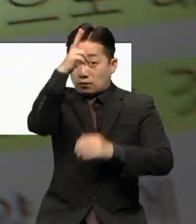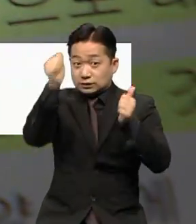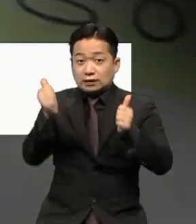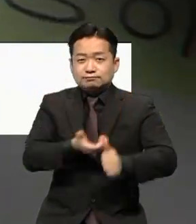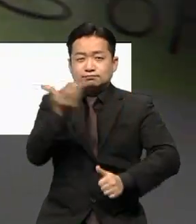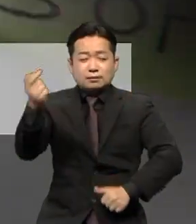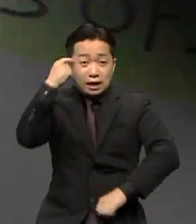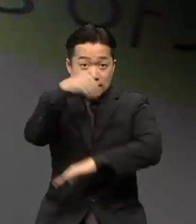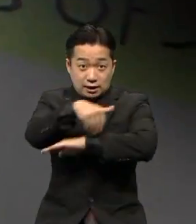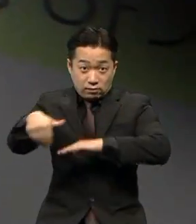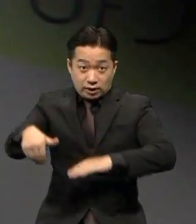SBS 한성희입니다.